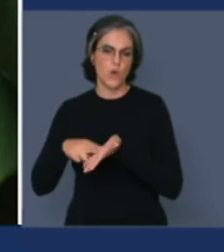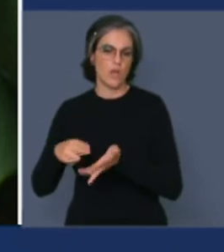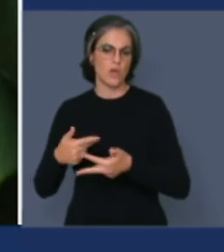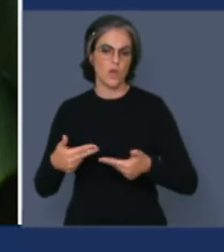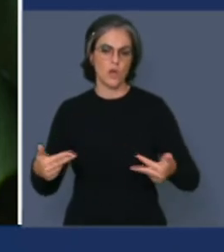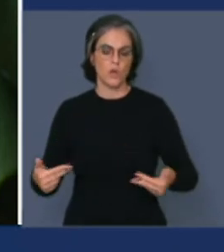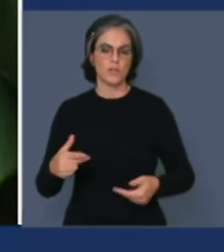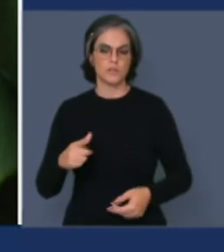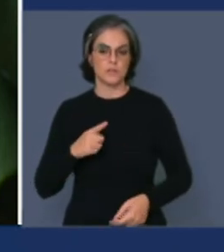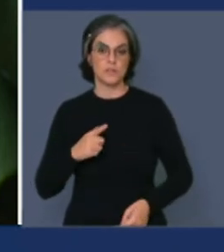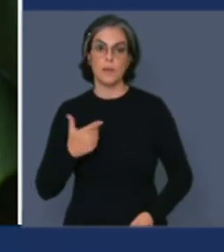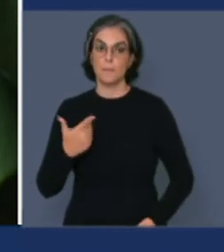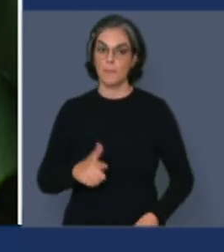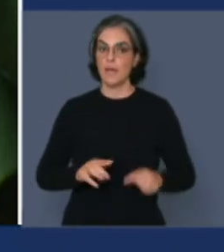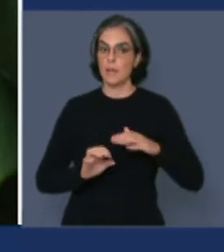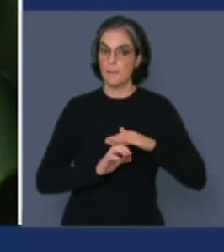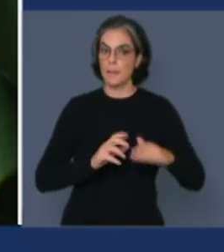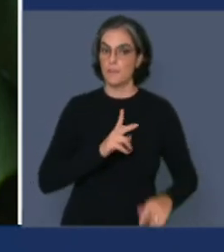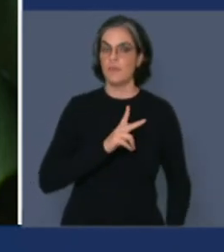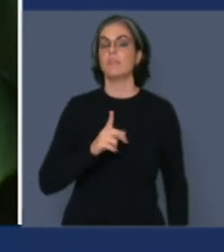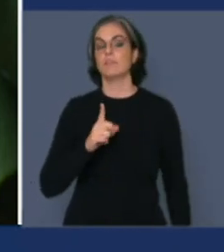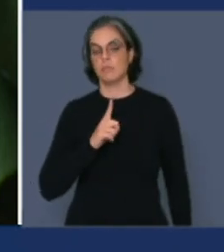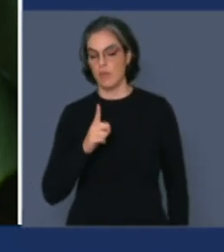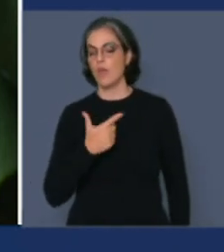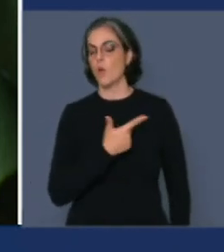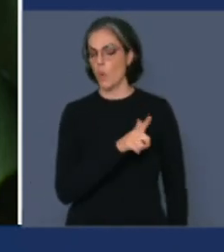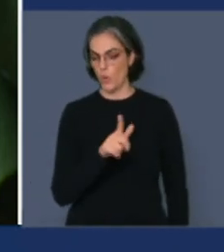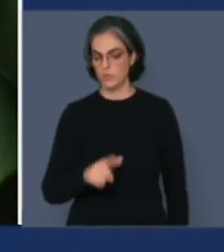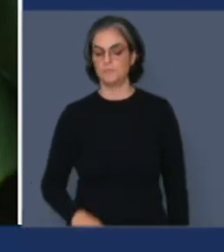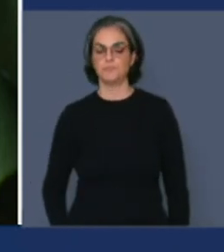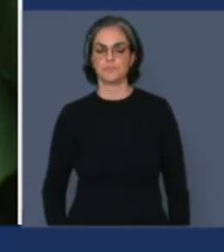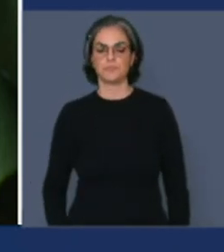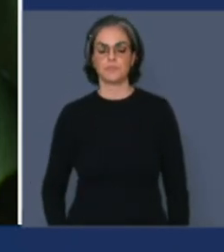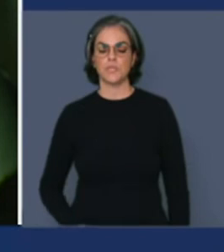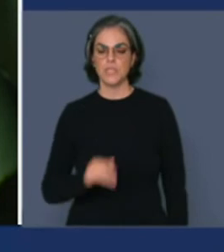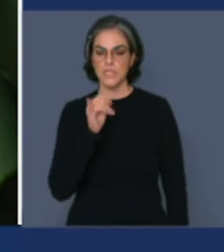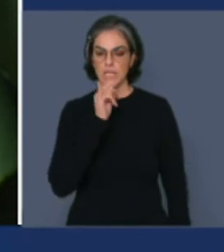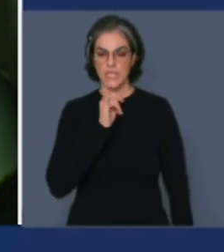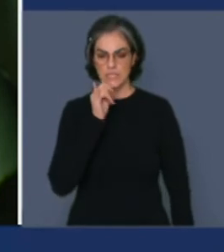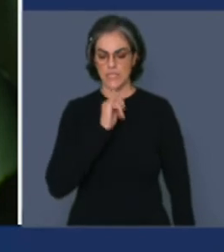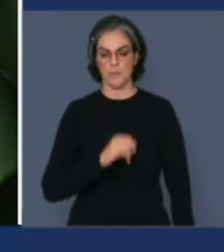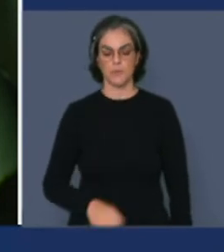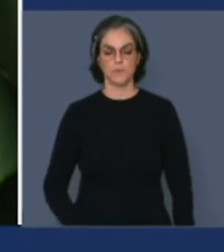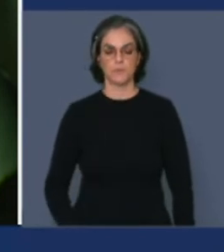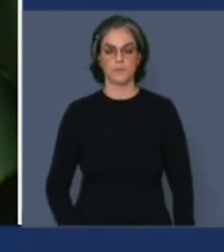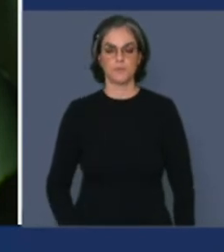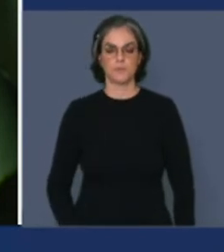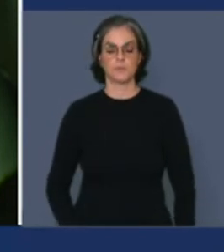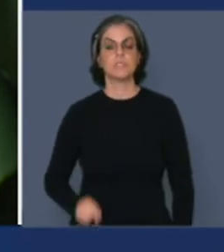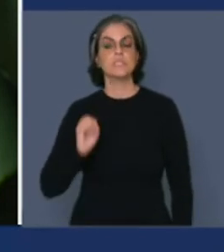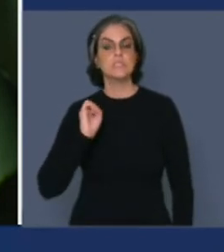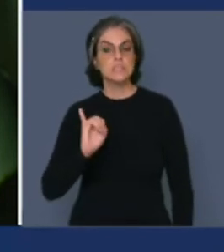MUNICÍPIOS BRASILEIROS. E TEM TAMBÉM A CONCORRÊNCIA DA INICIATIVA PRIVADA. VOU DAR UM EXEMPLO, QUANDO OUTRAS EMPRESAS DE LOGÍSTICA PASSO OPERAM, POR EXEMPLO EM SÃO